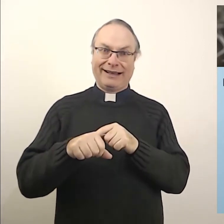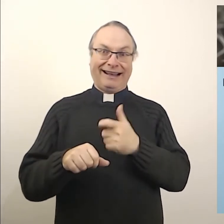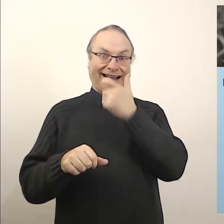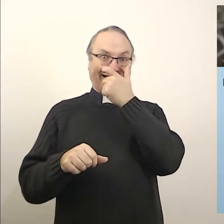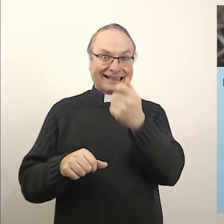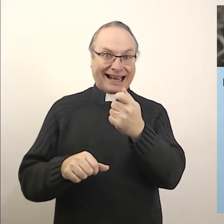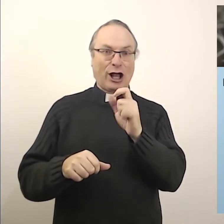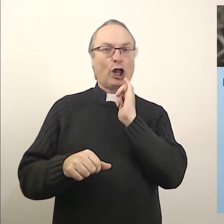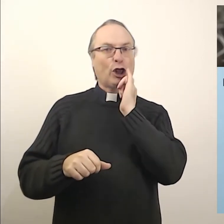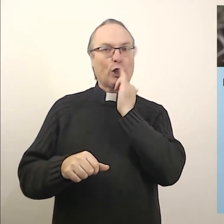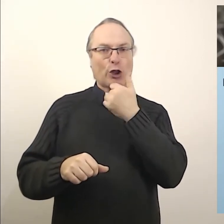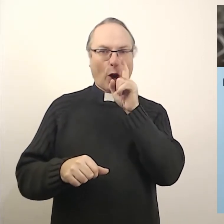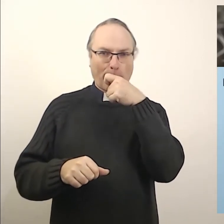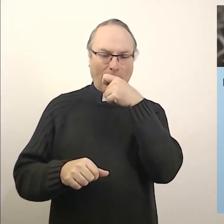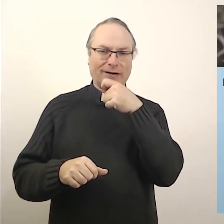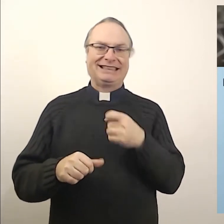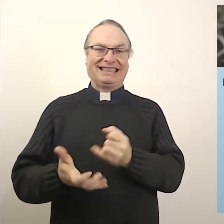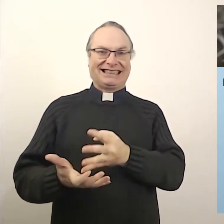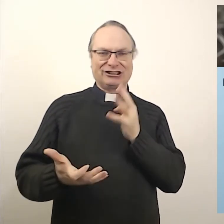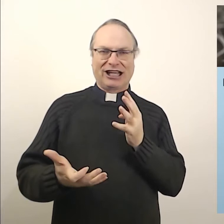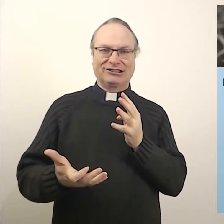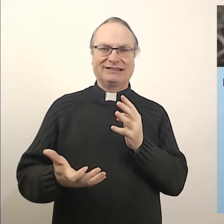l'attrait trompeur des richesses